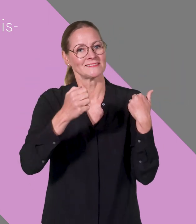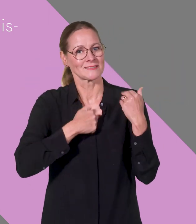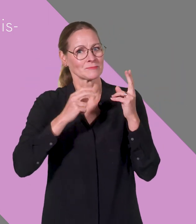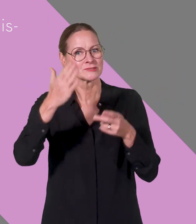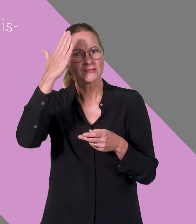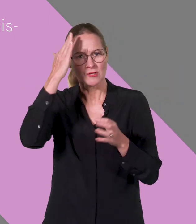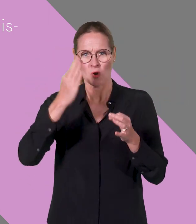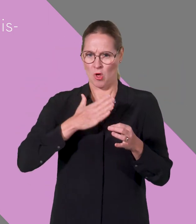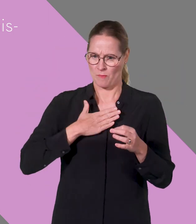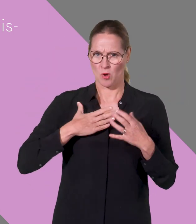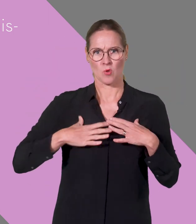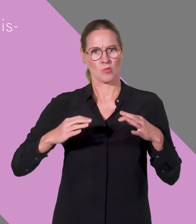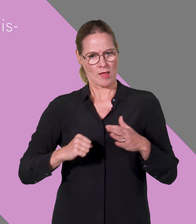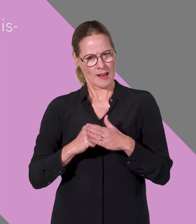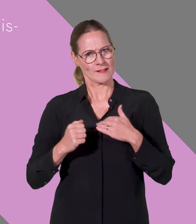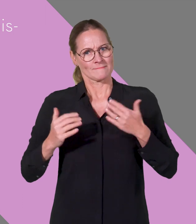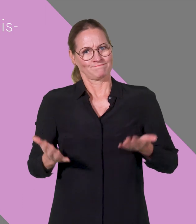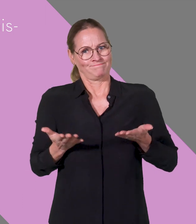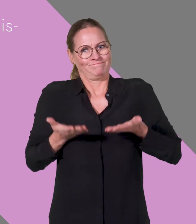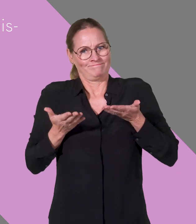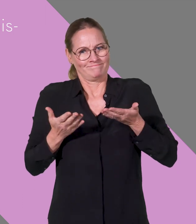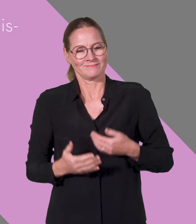ja saat tietoa siitä kuinka omaa kuntoa kannattaa ylläpitää.